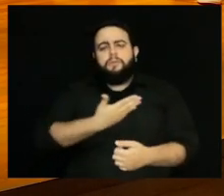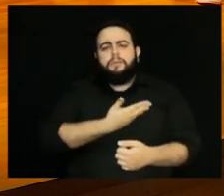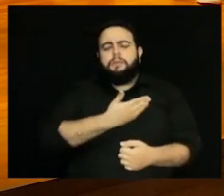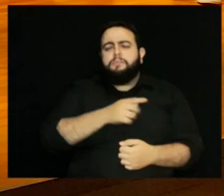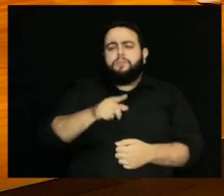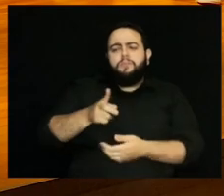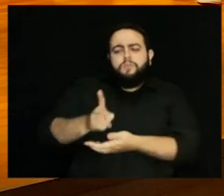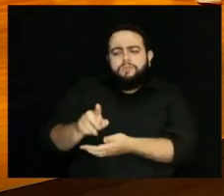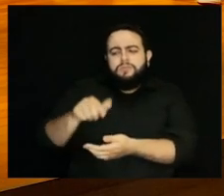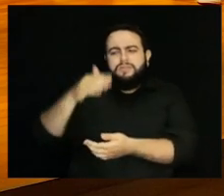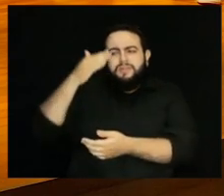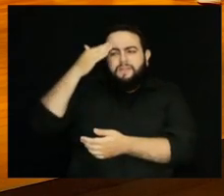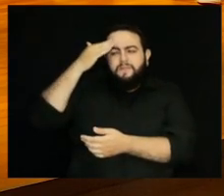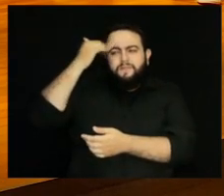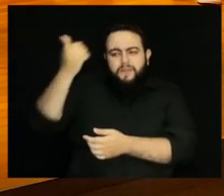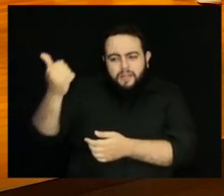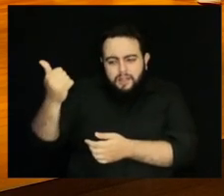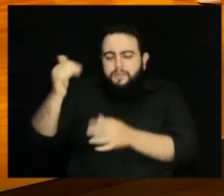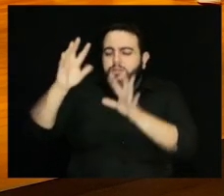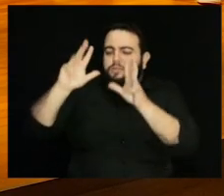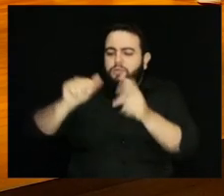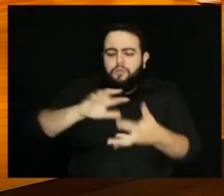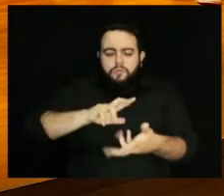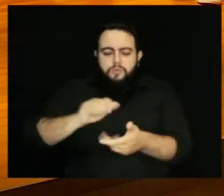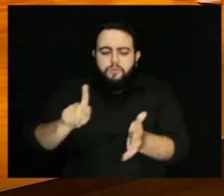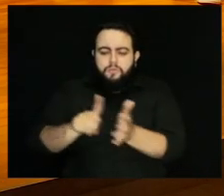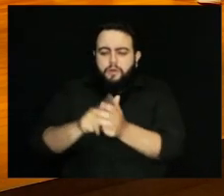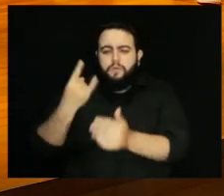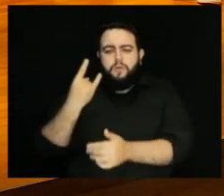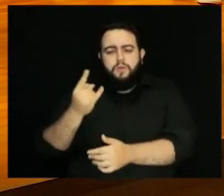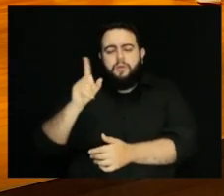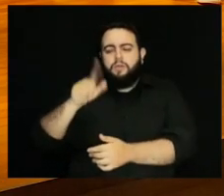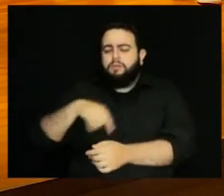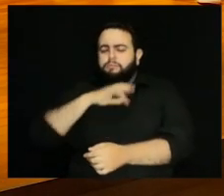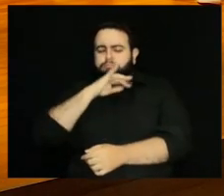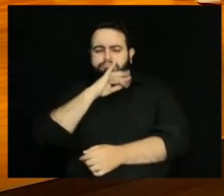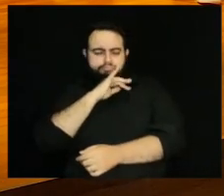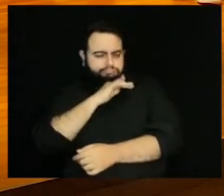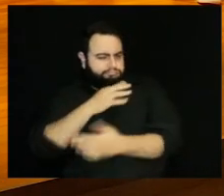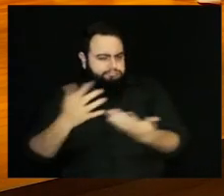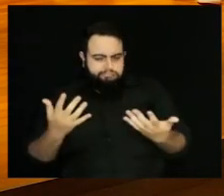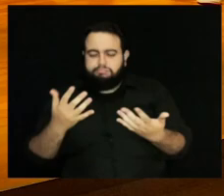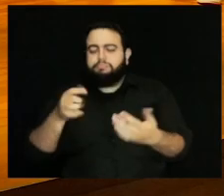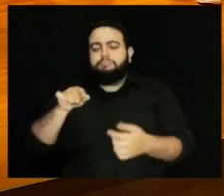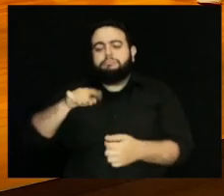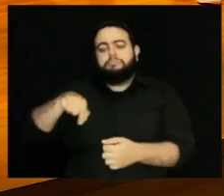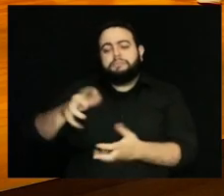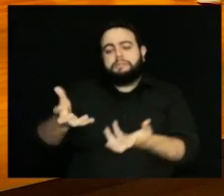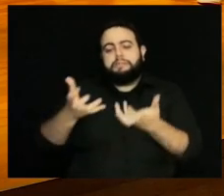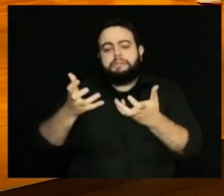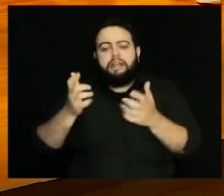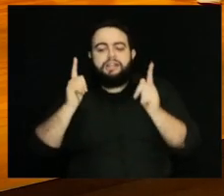essa fama, todo esse mundo do rock and roll é ruim de cama, eles querem diversão e bolo, eles